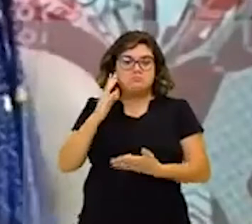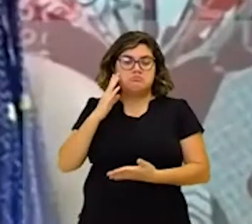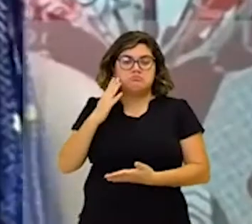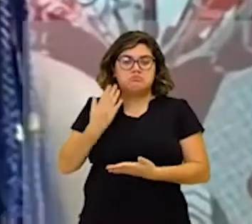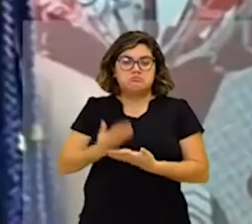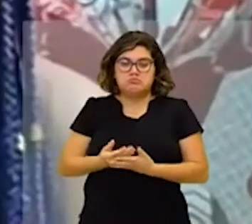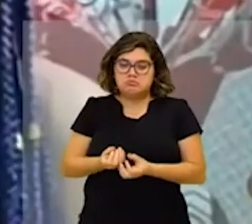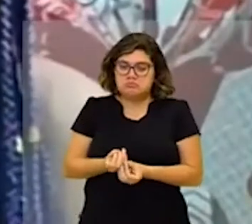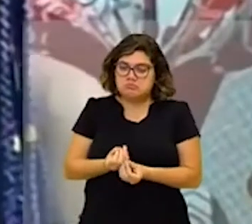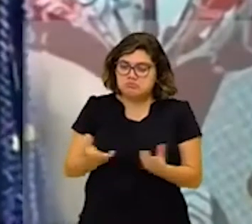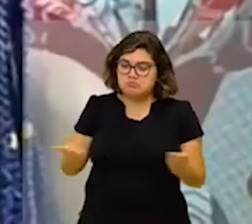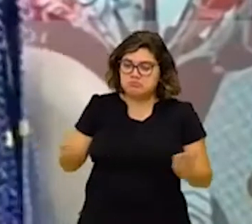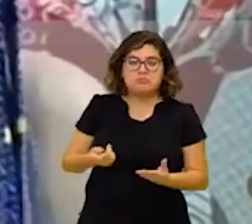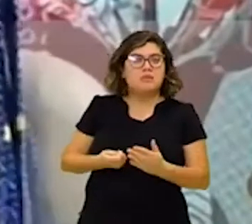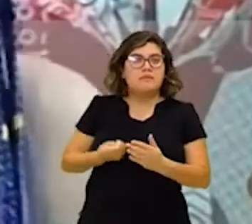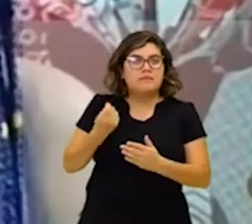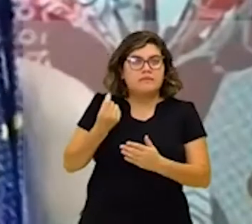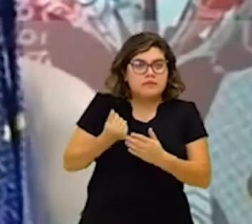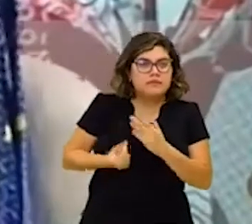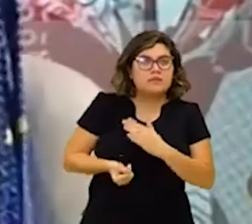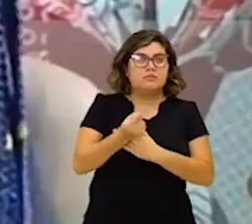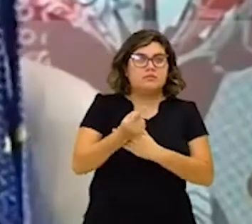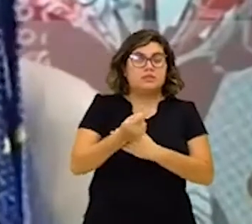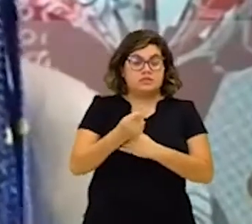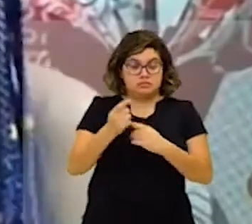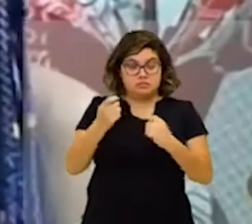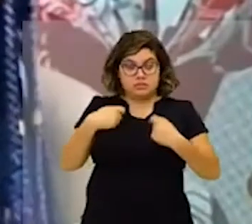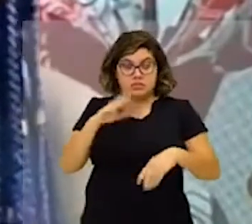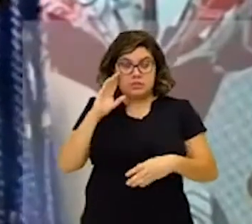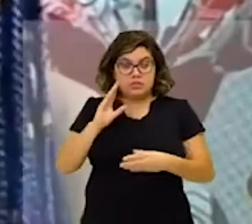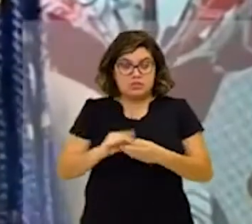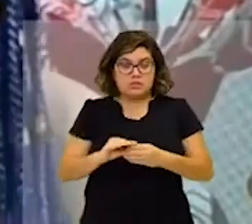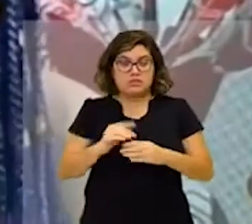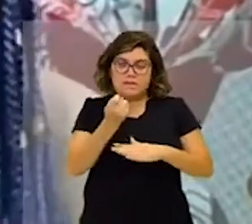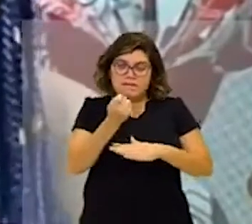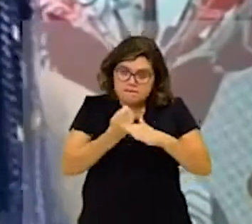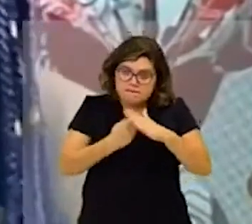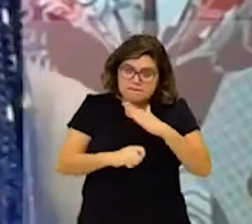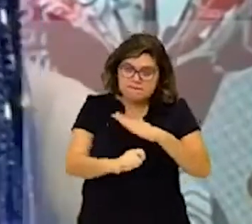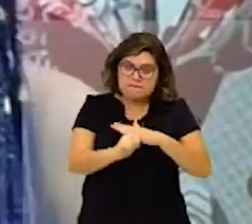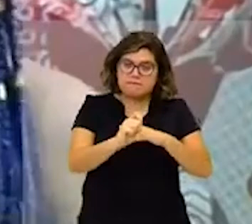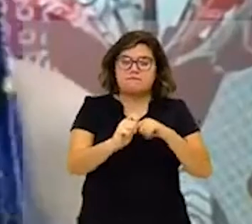e quando a gente a gente precisa entender que o financiamento é um dos Fundos a um dos fundamentos